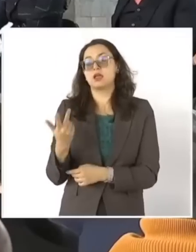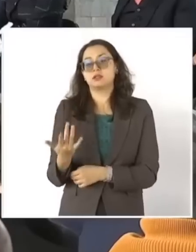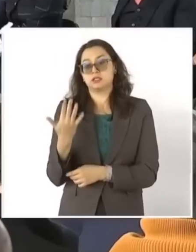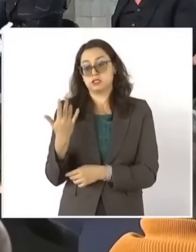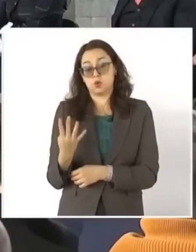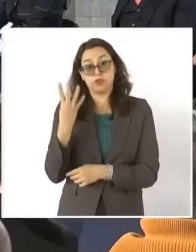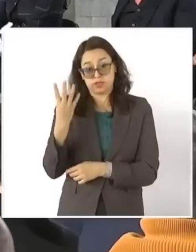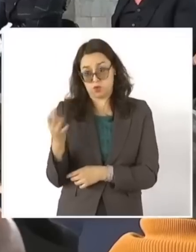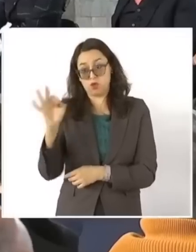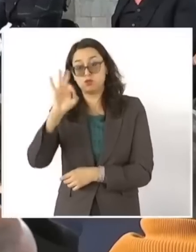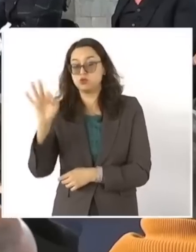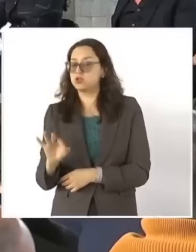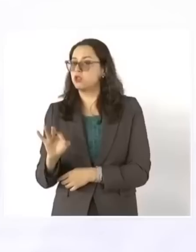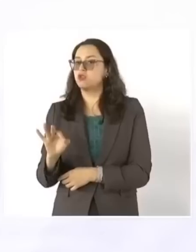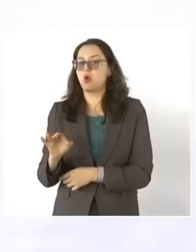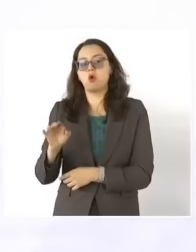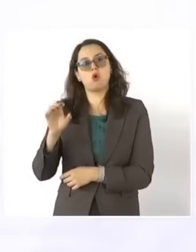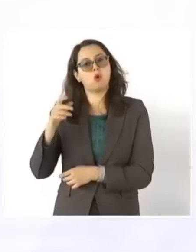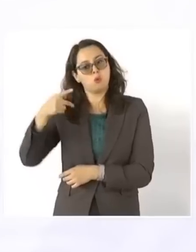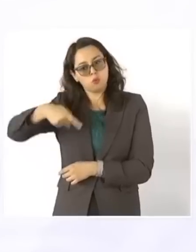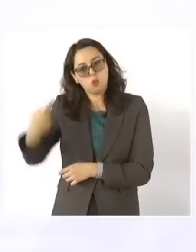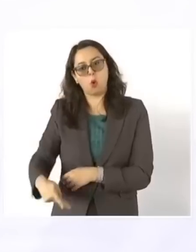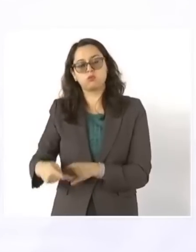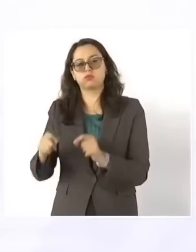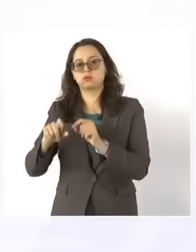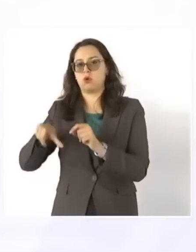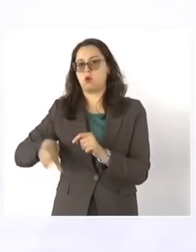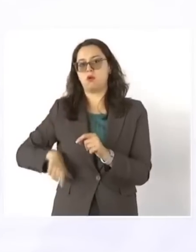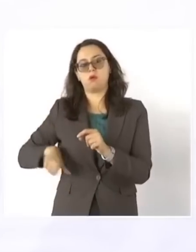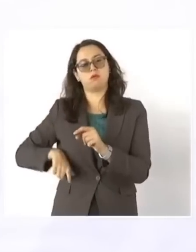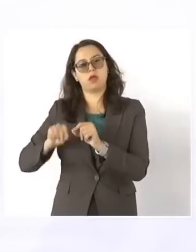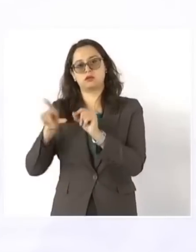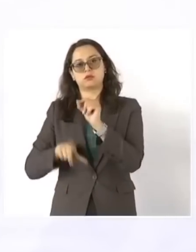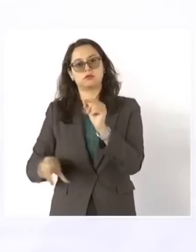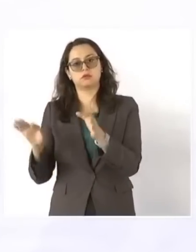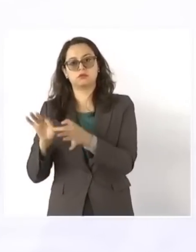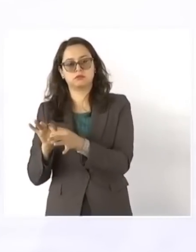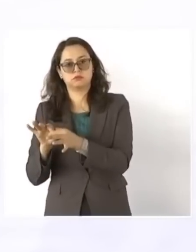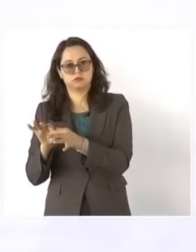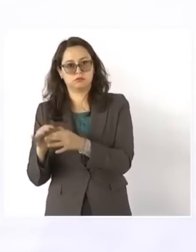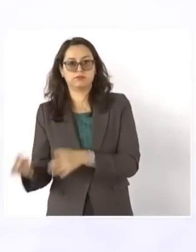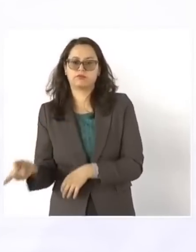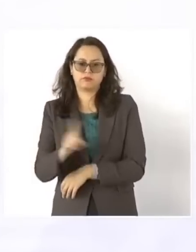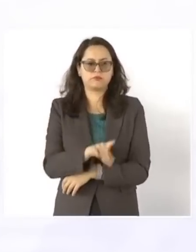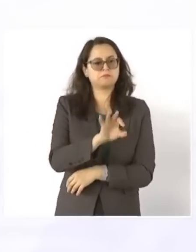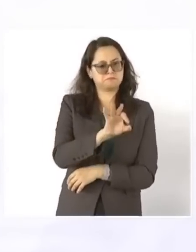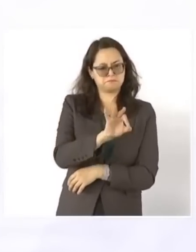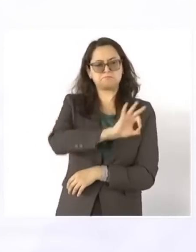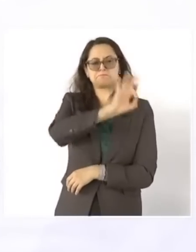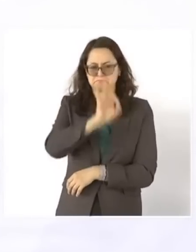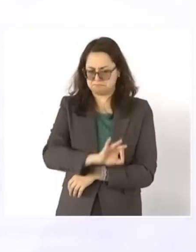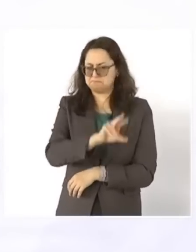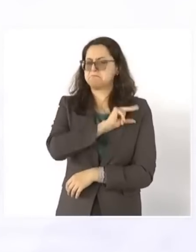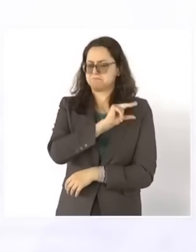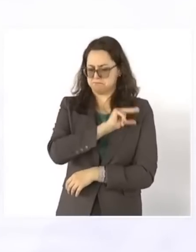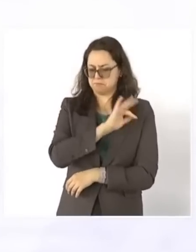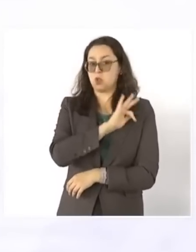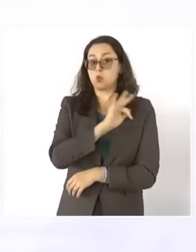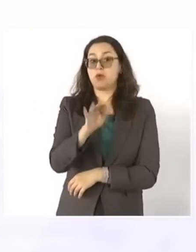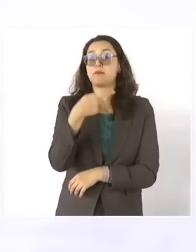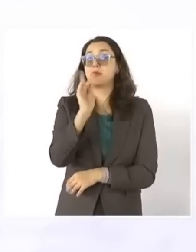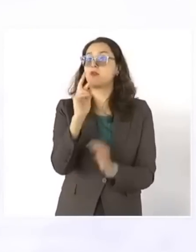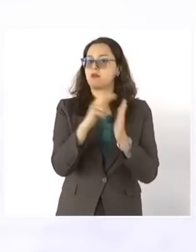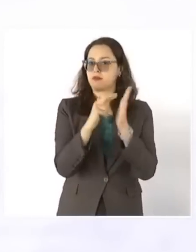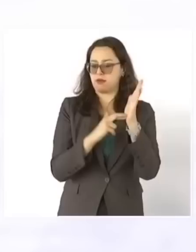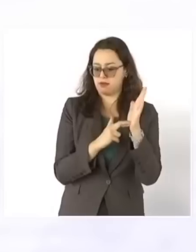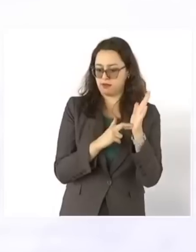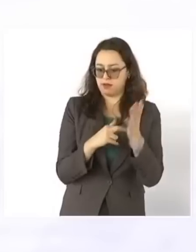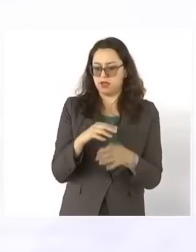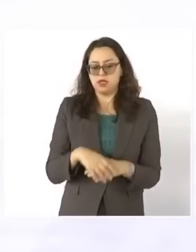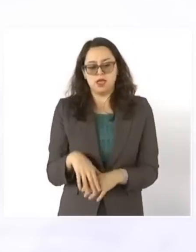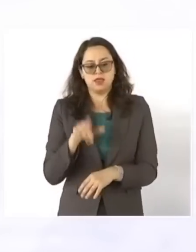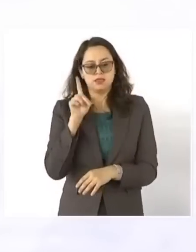resto sea privado con reglas claras de integración Nacional del 17 al 21 de febrero que crear la red